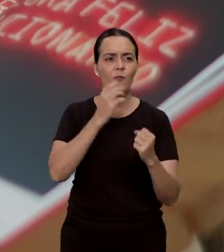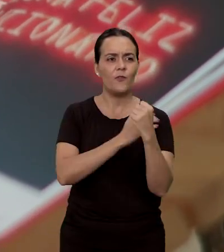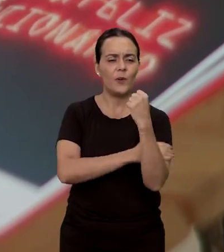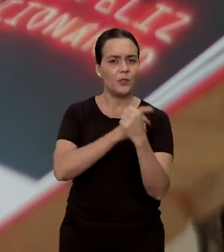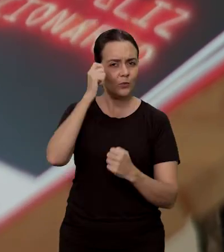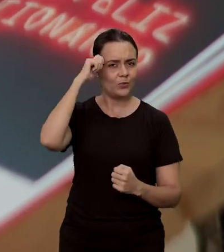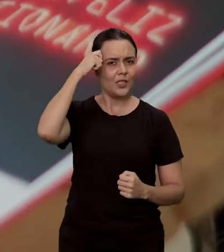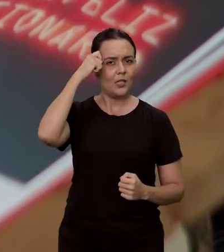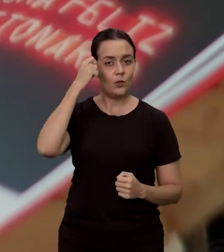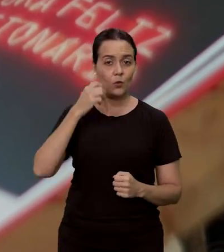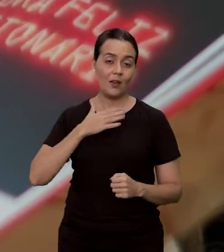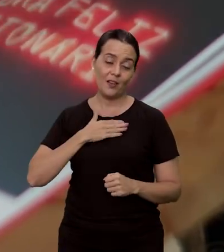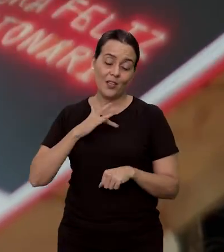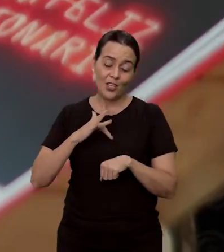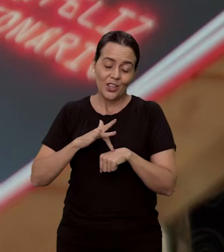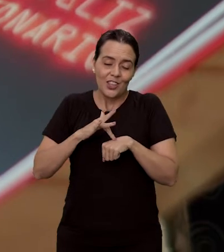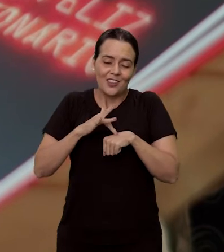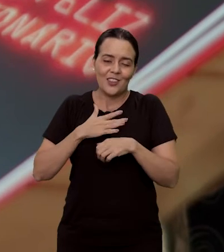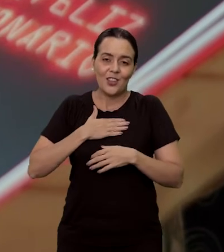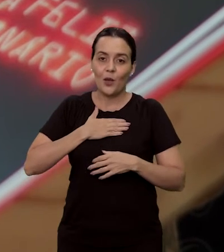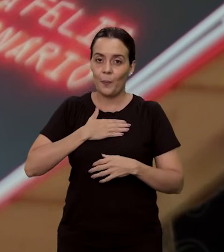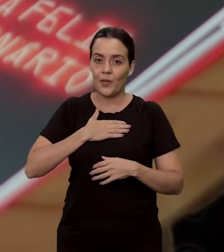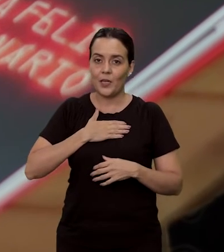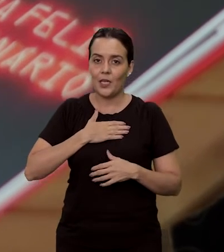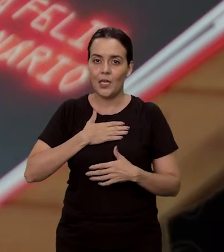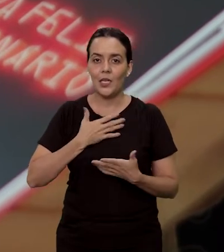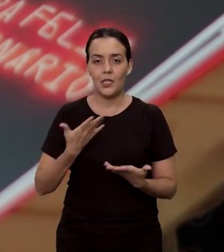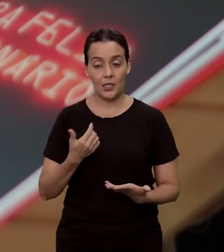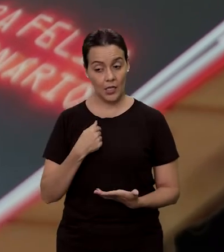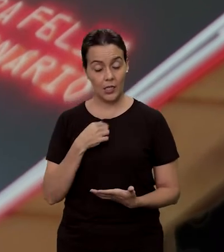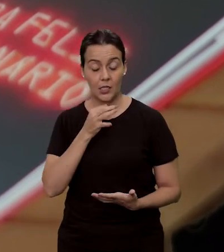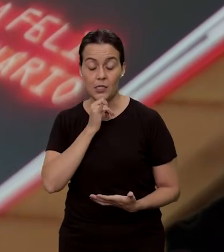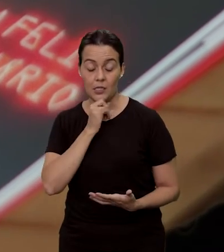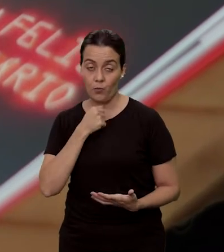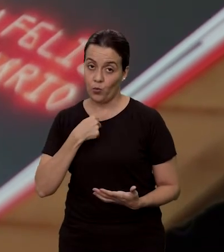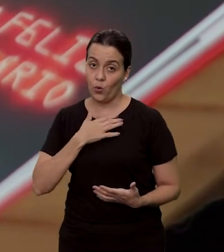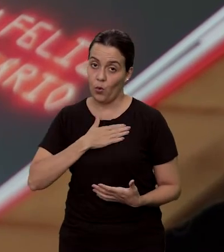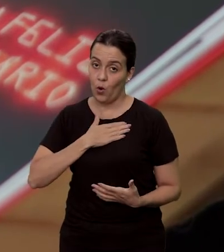o que me toca, a intersecção entre raça e gênero, no meu caso, mulher negra.